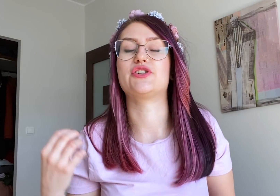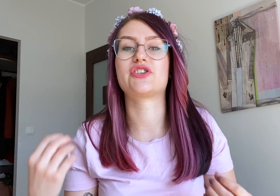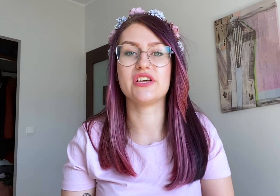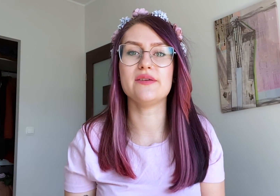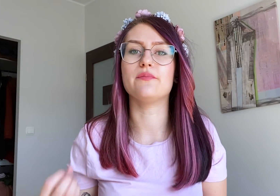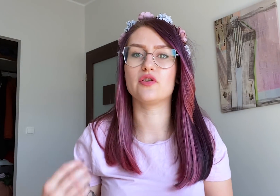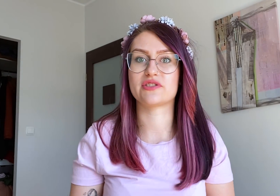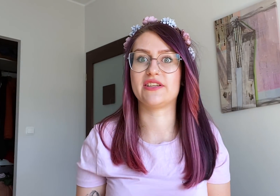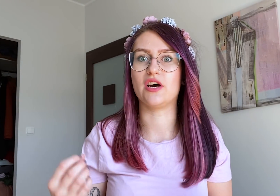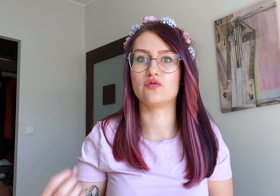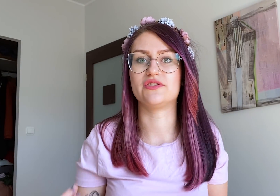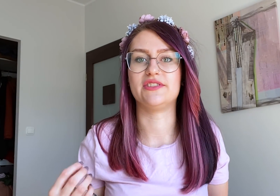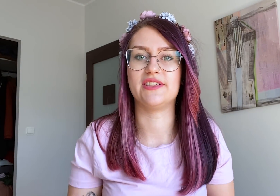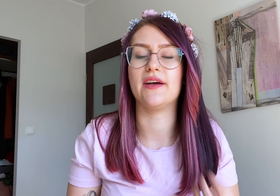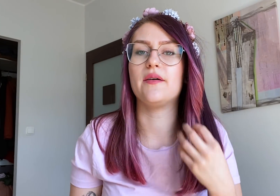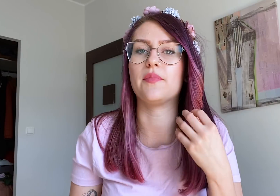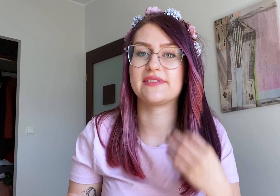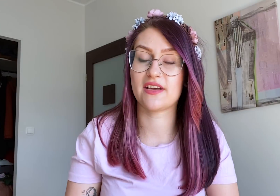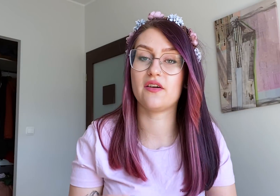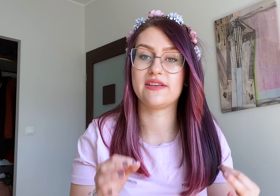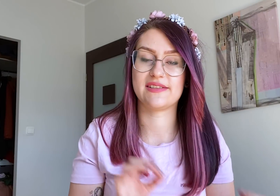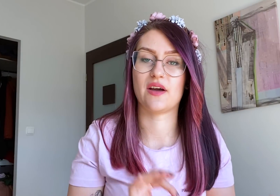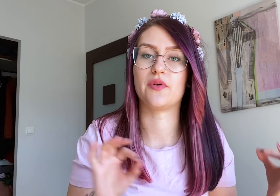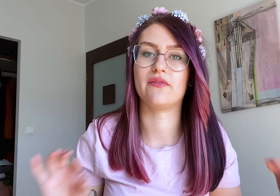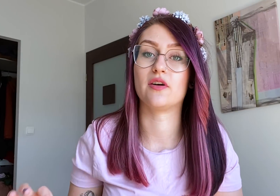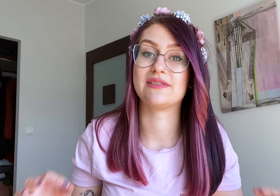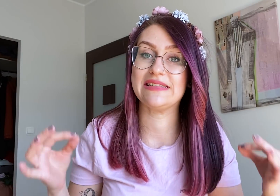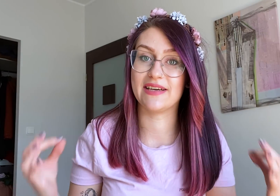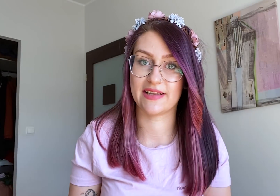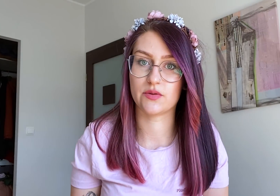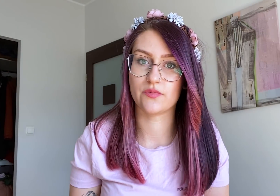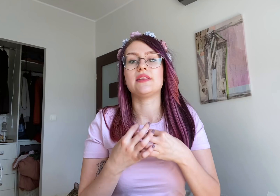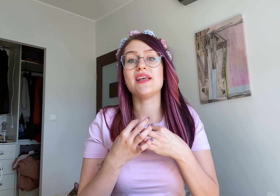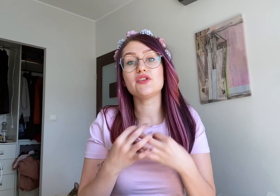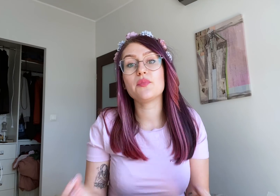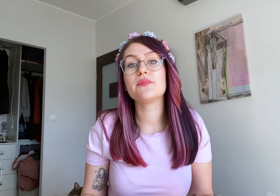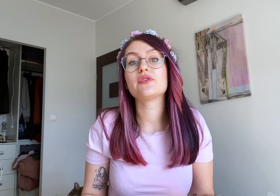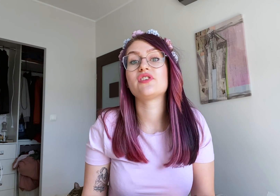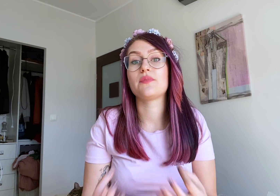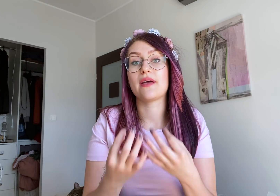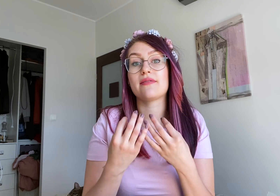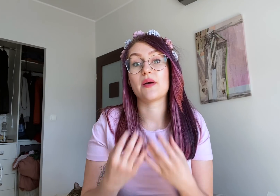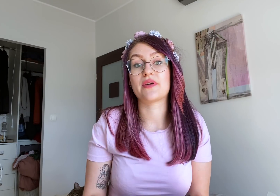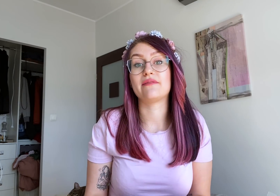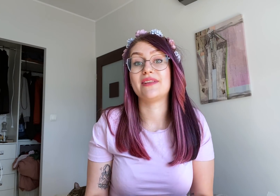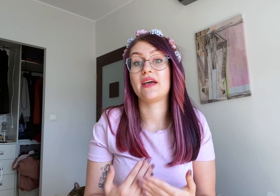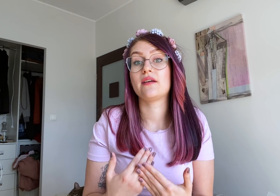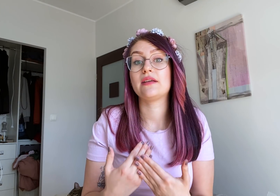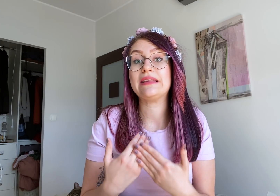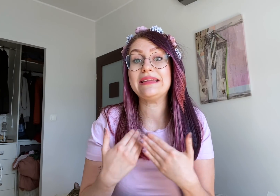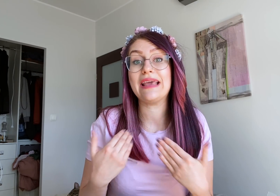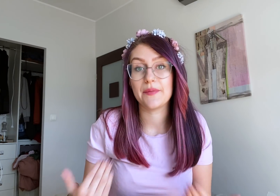Czy można nauczyć się polskiego języka migowe z internetu? Na dobrym poziomie naprawdę nie.